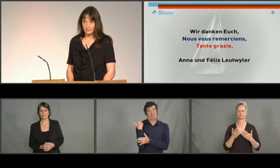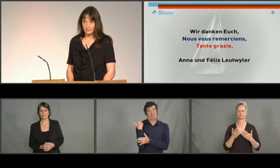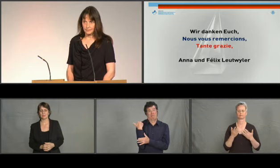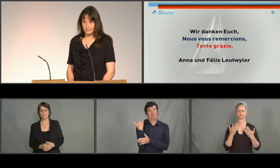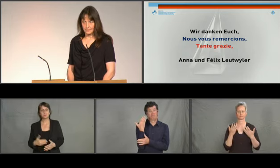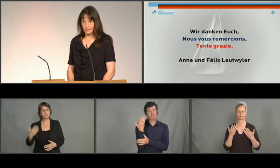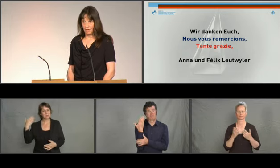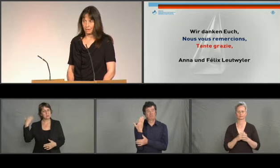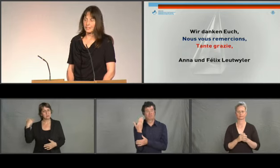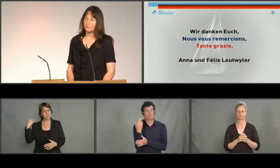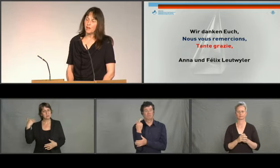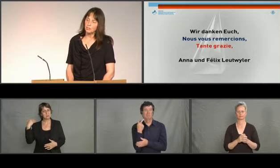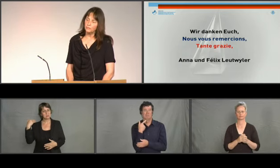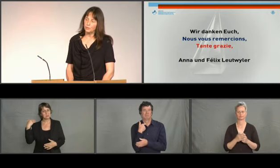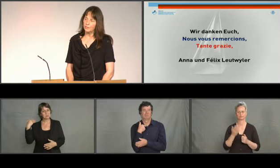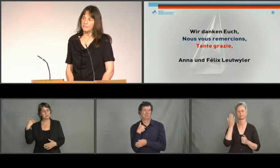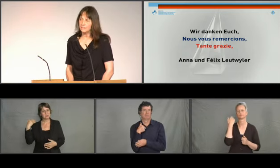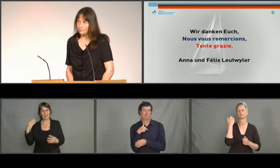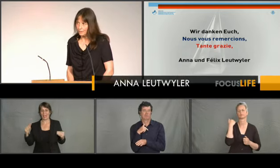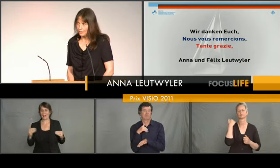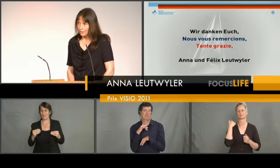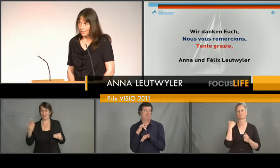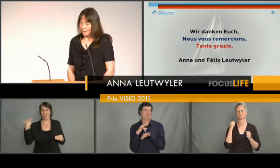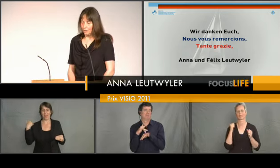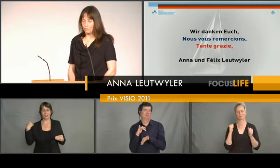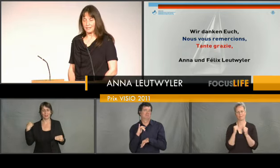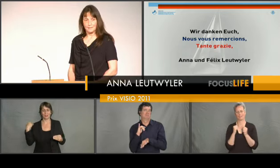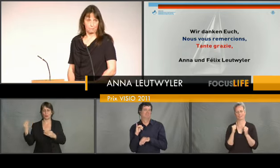Als wir im Winter angefragt wurden für diesen